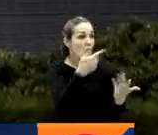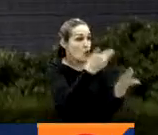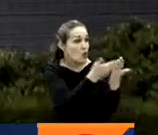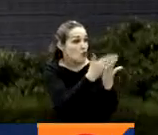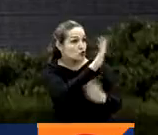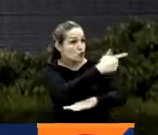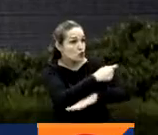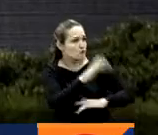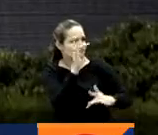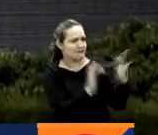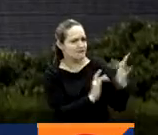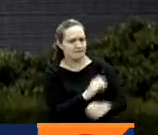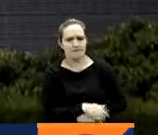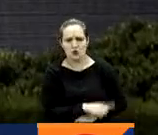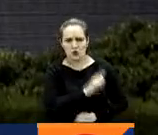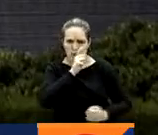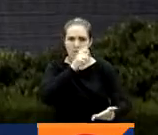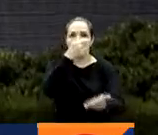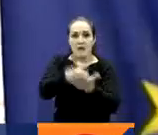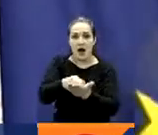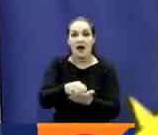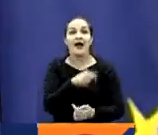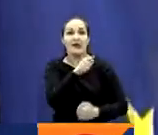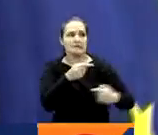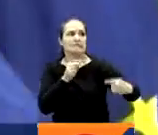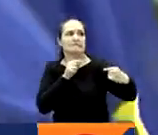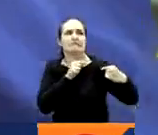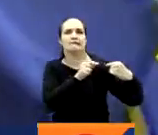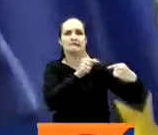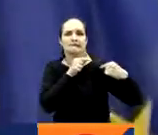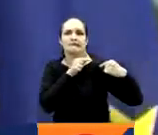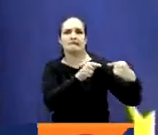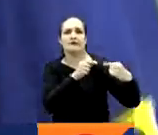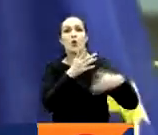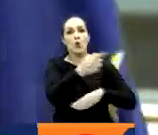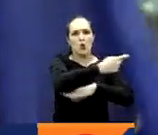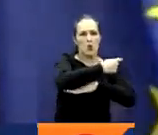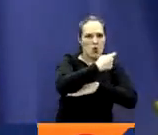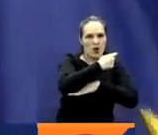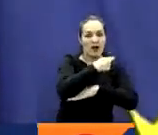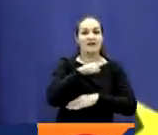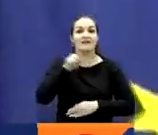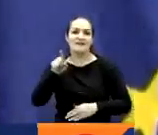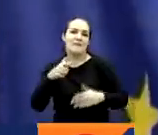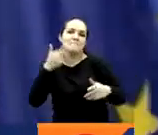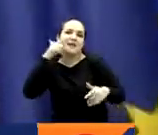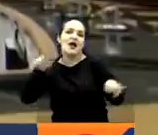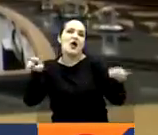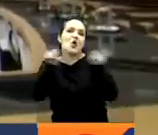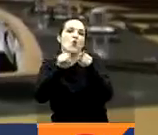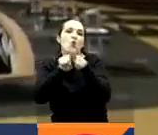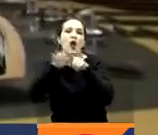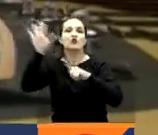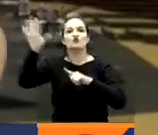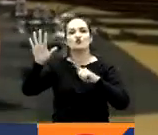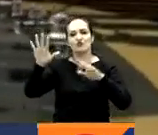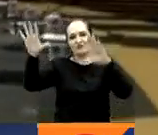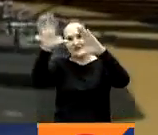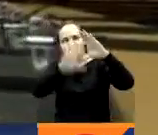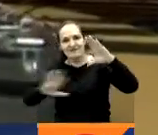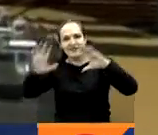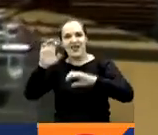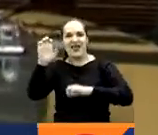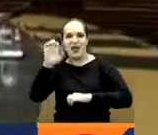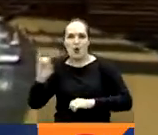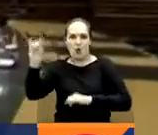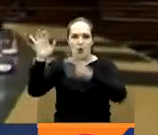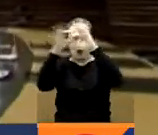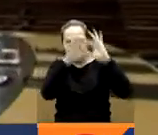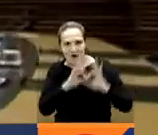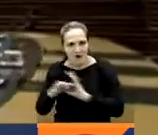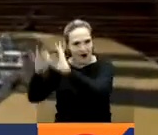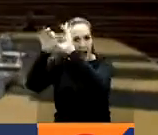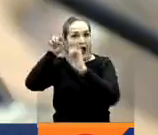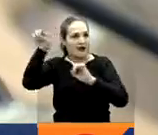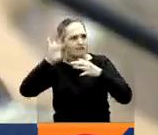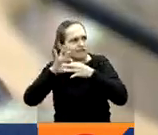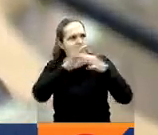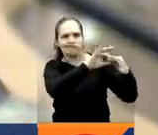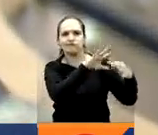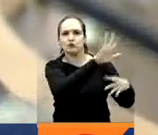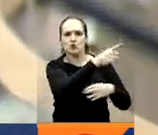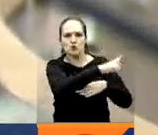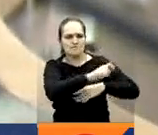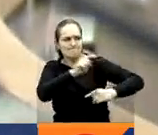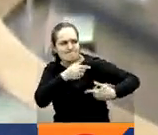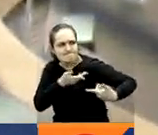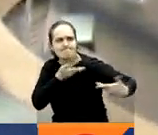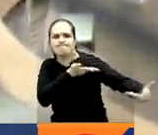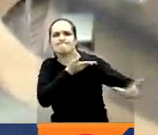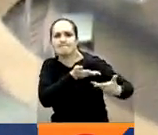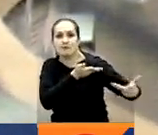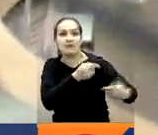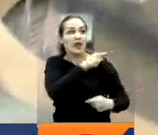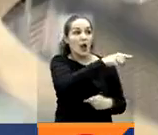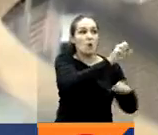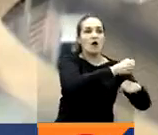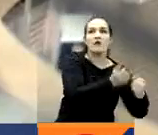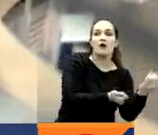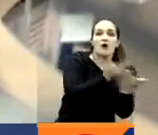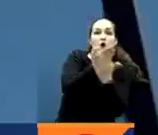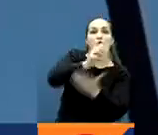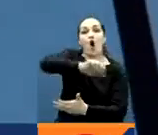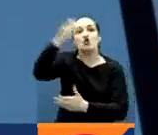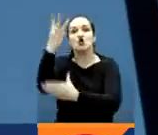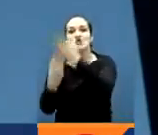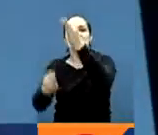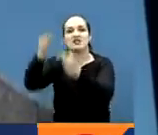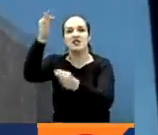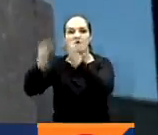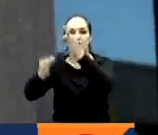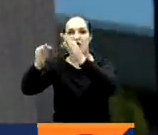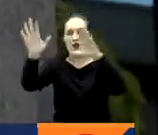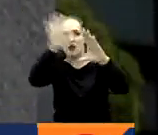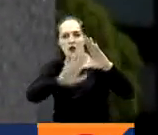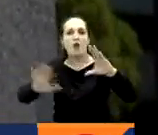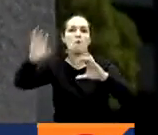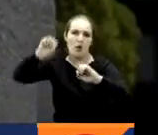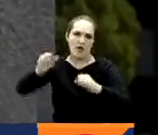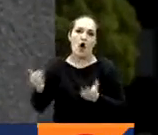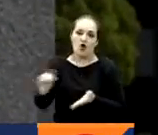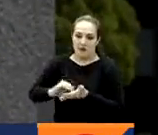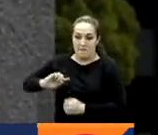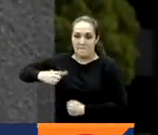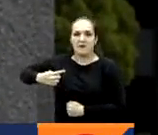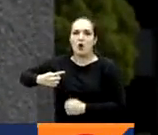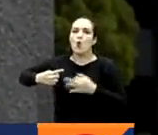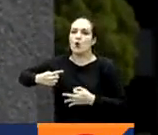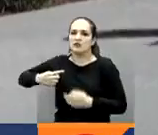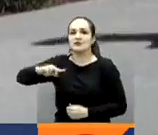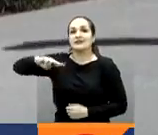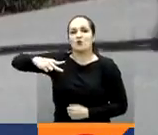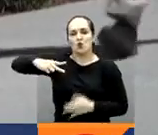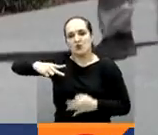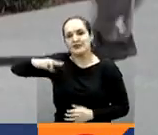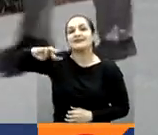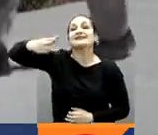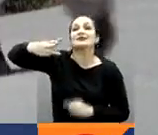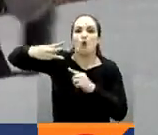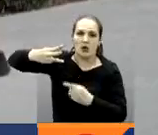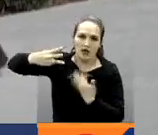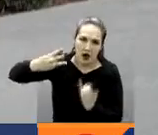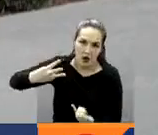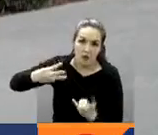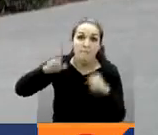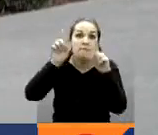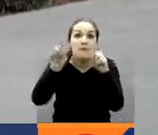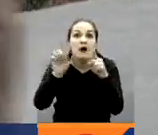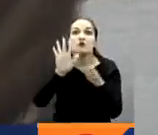pues coser que elementos